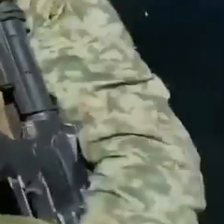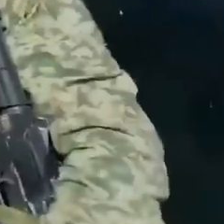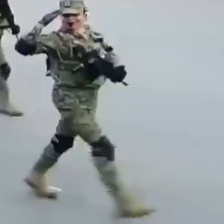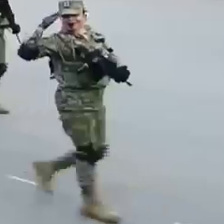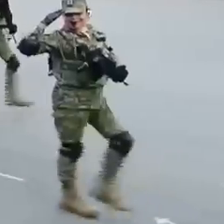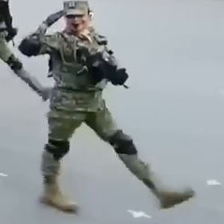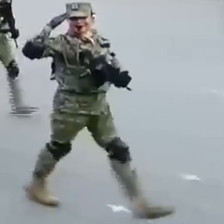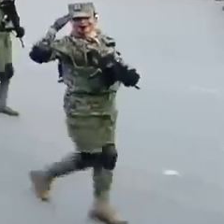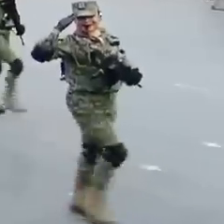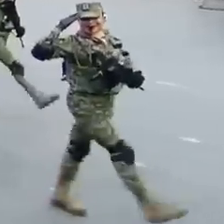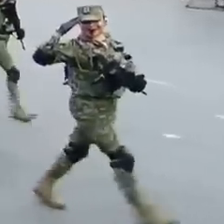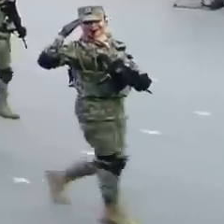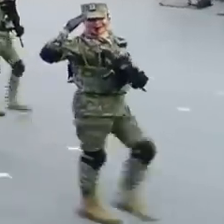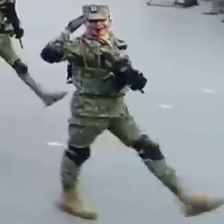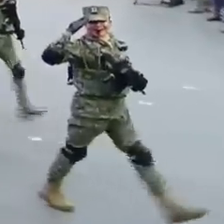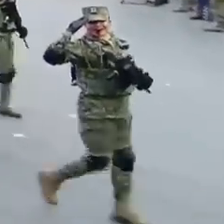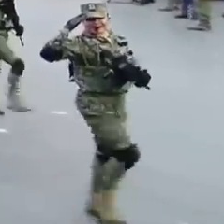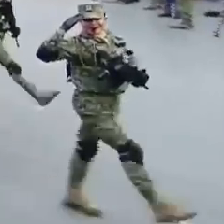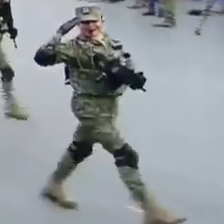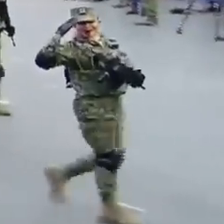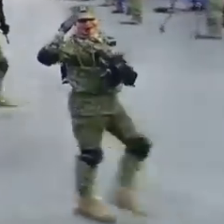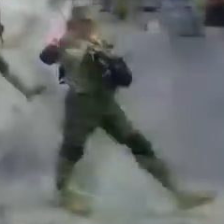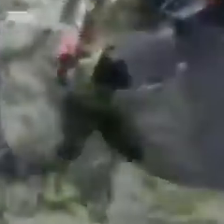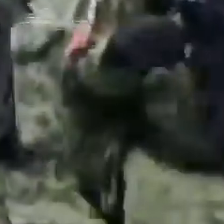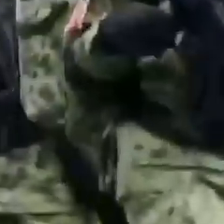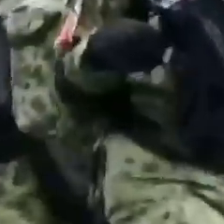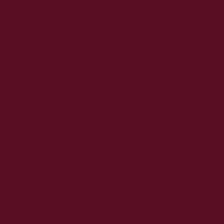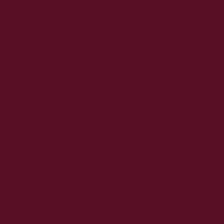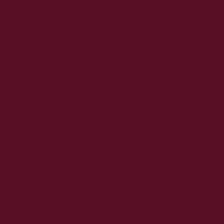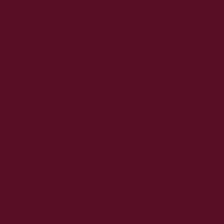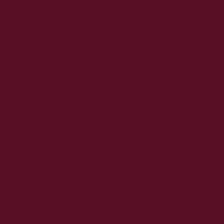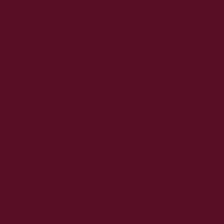todos los mexicanos reconocen en la secretaría de la defensa nacional fortalecimiento de la